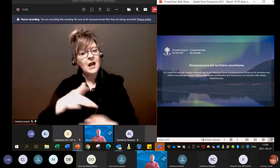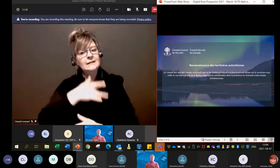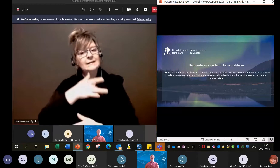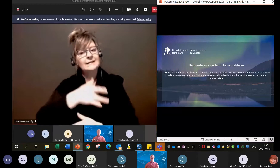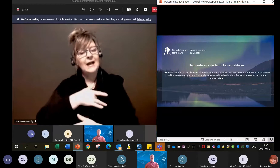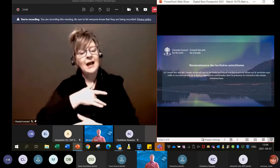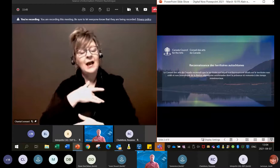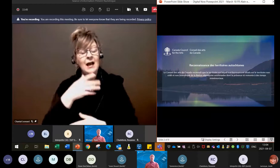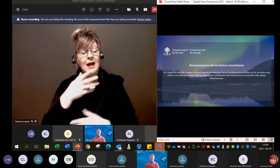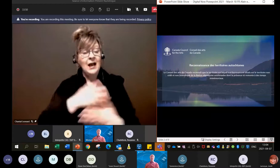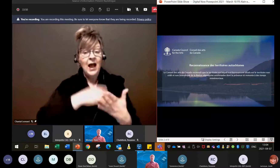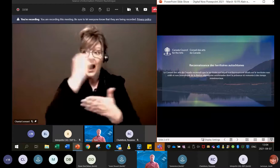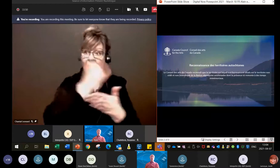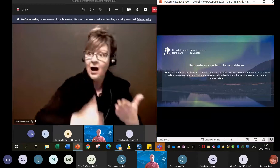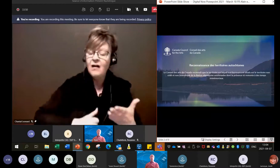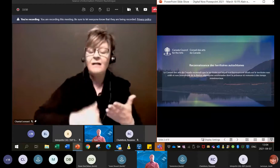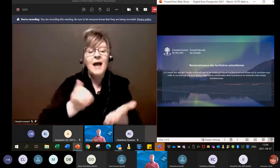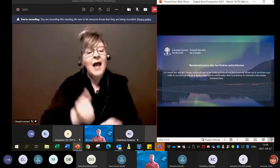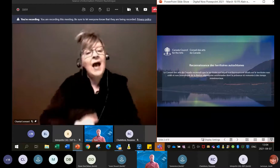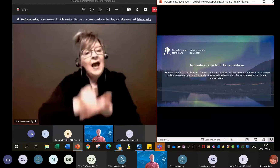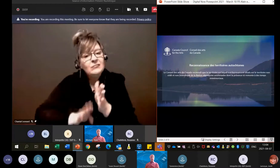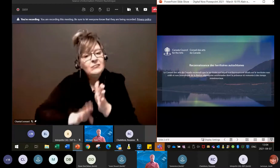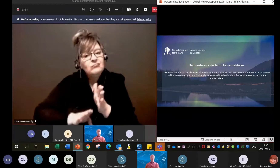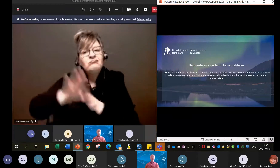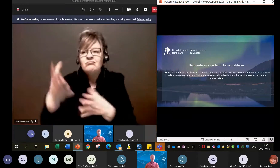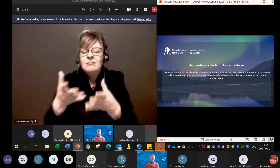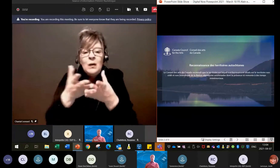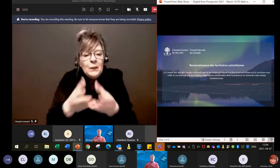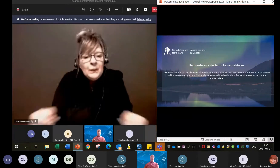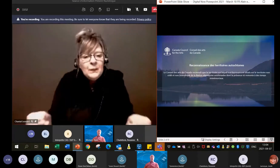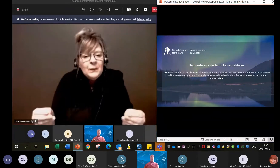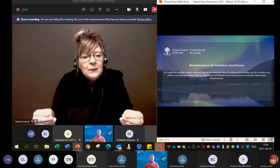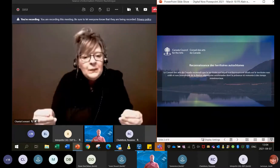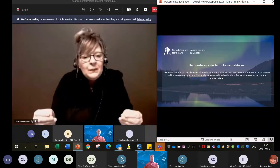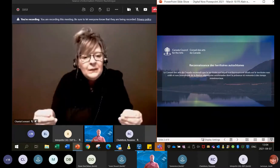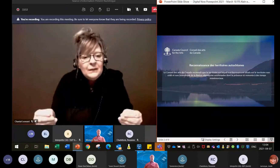guérison et de décolonisation que nous poursuivons ensemble.